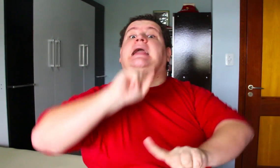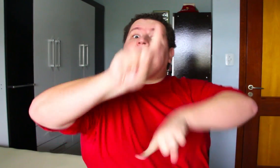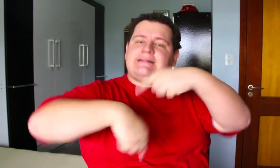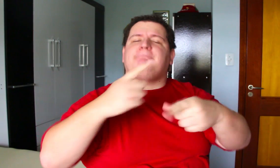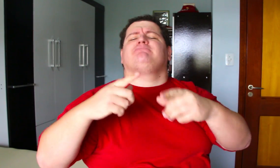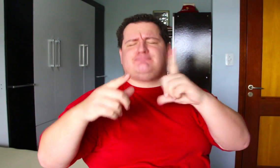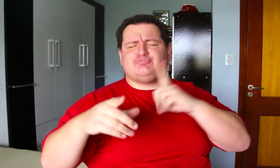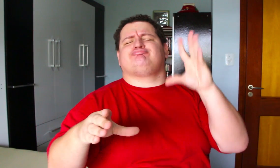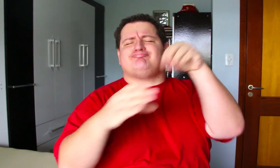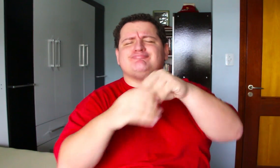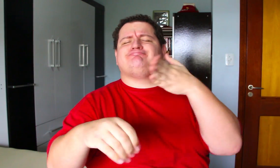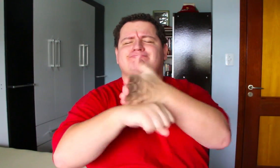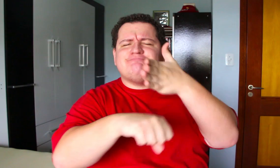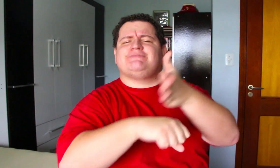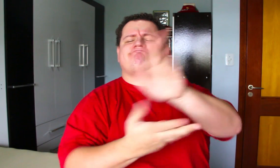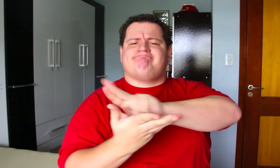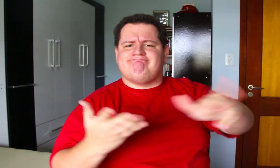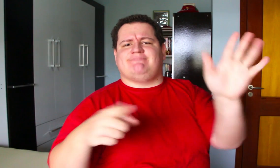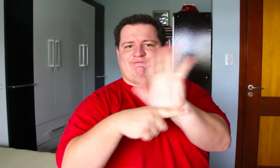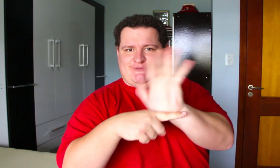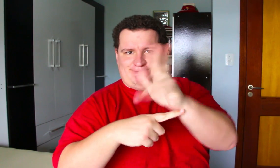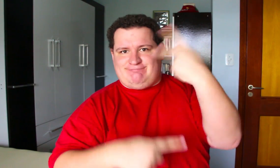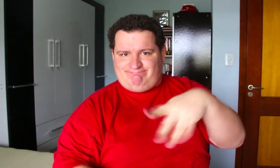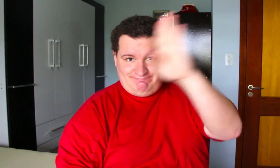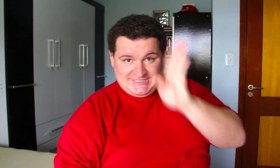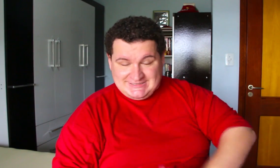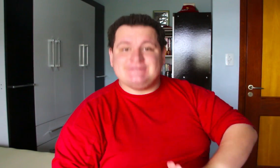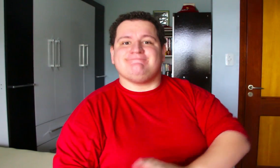Também atuou nos filmes brasileiros.